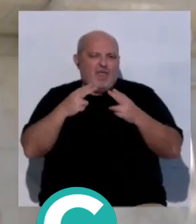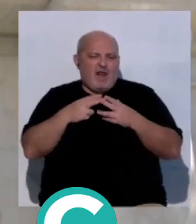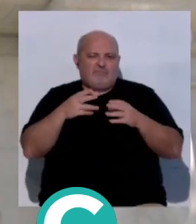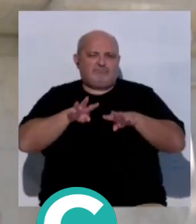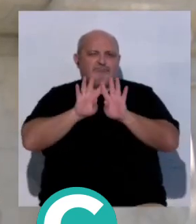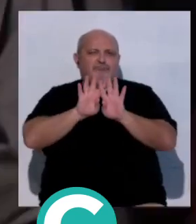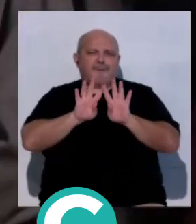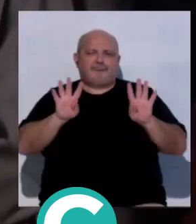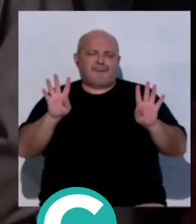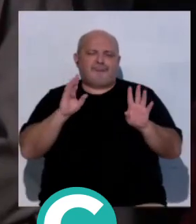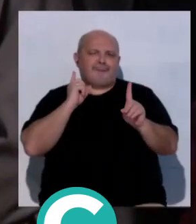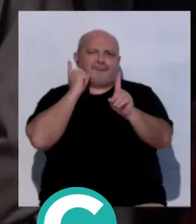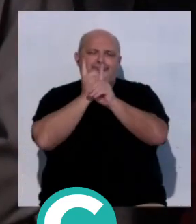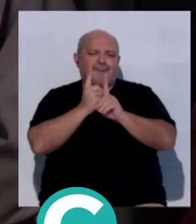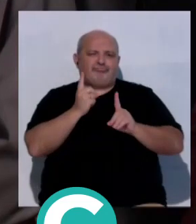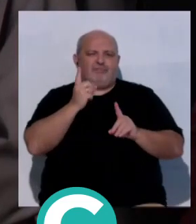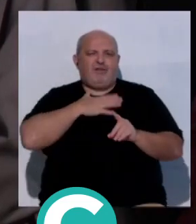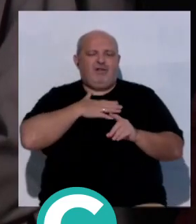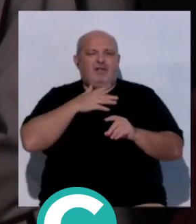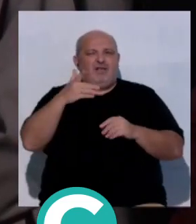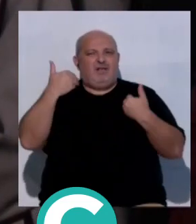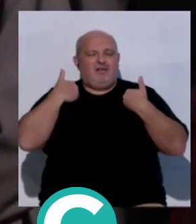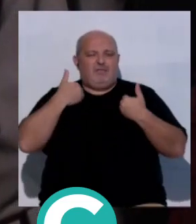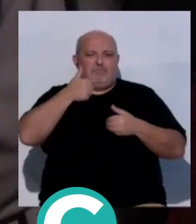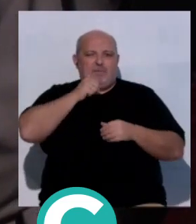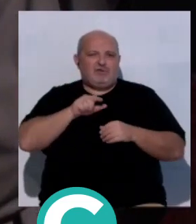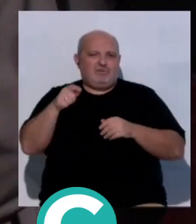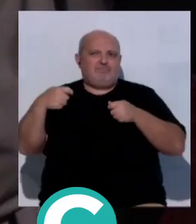su malestar ante la amnistía que ha pactado el dirigente socialista Pedro Sánchez con los